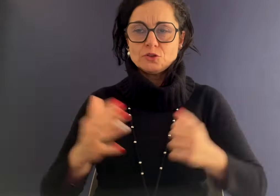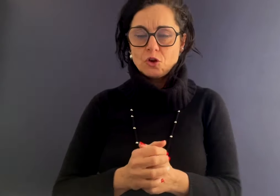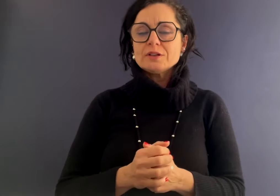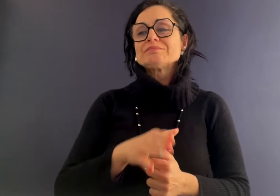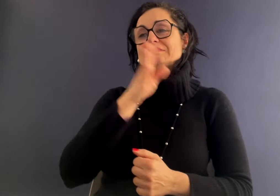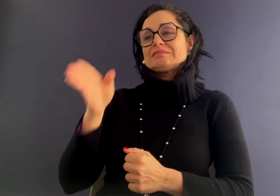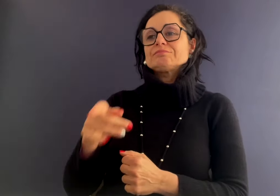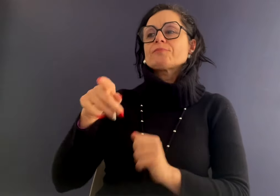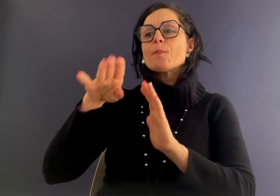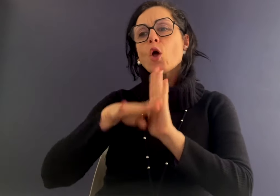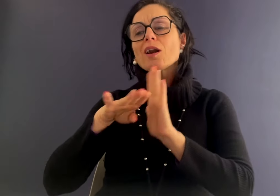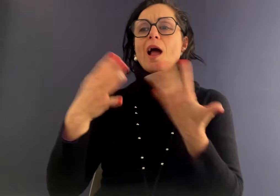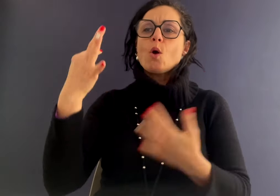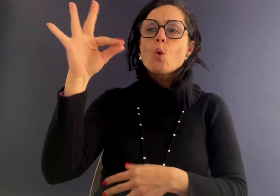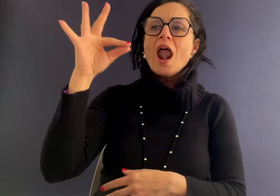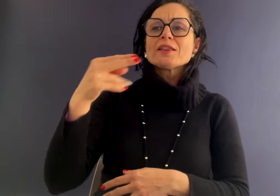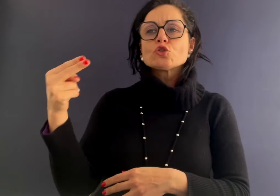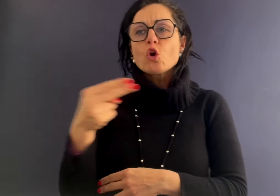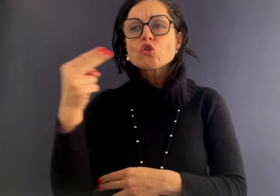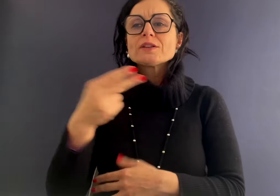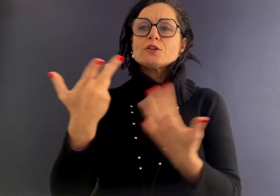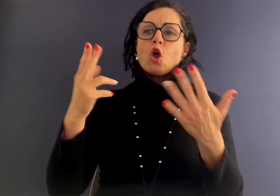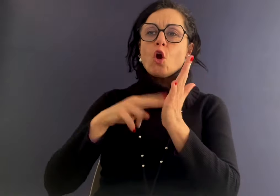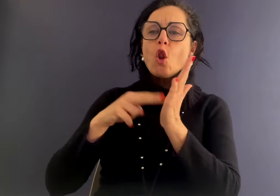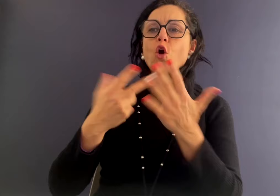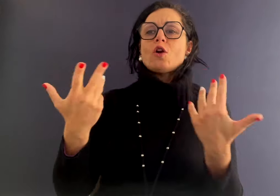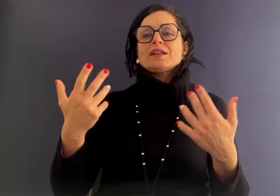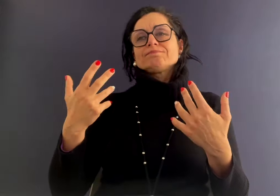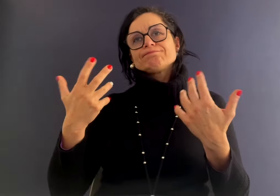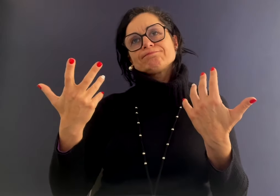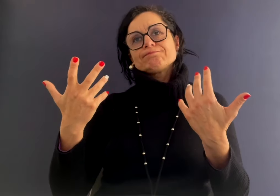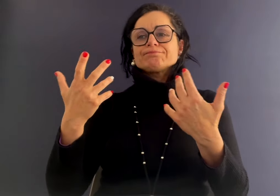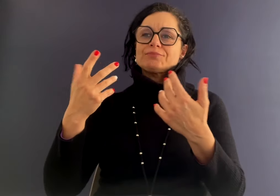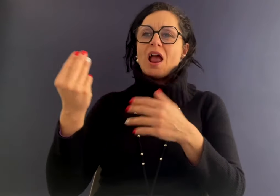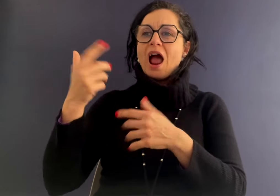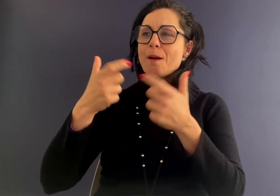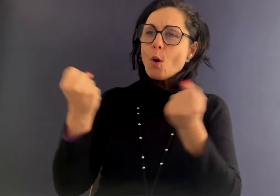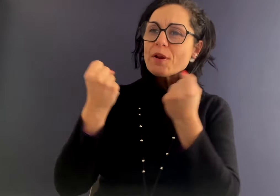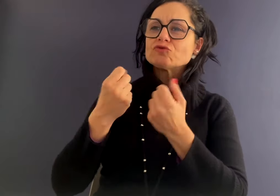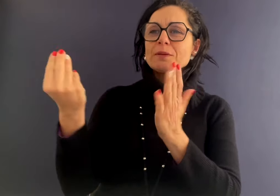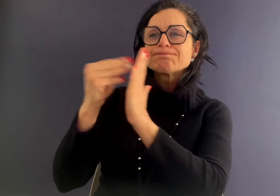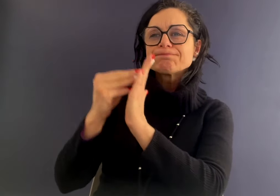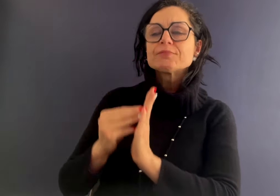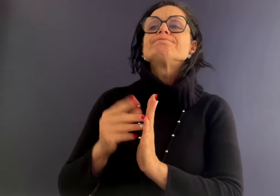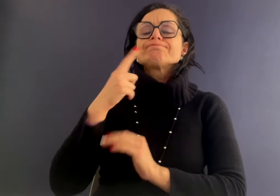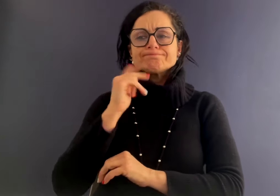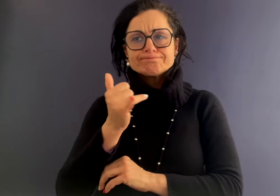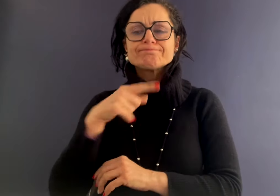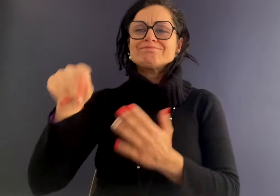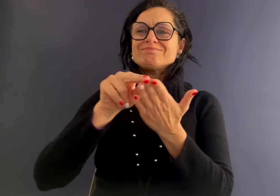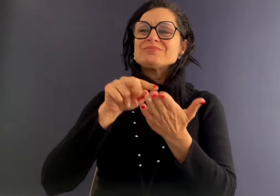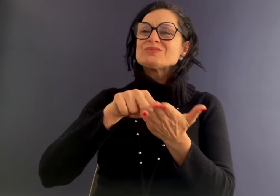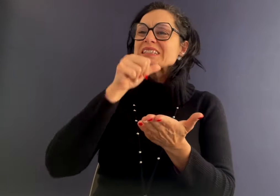Abbiamo parlato di sottotitoli, di pubblicità e di colori e avremo modo di incontrare chi di dovere per perfezionare alcuni punti